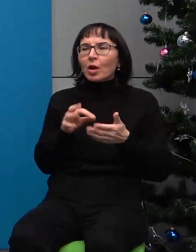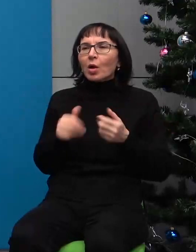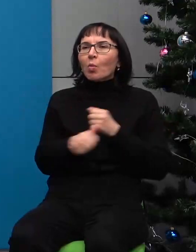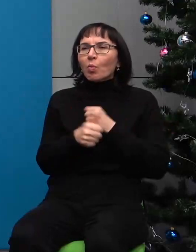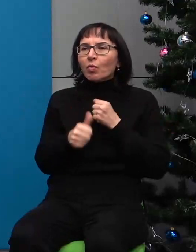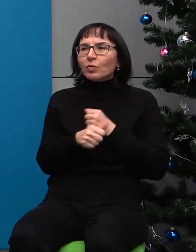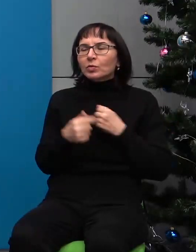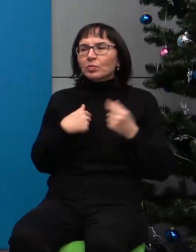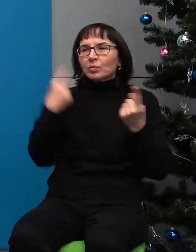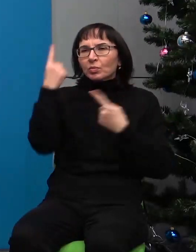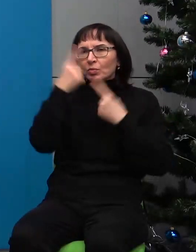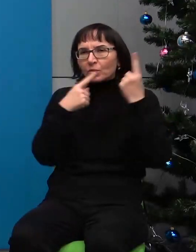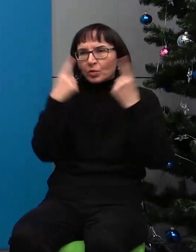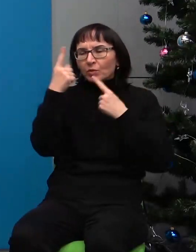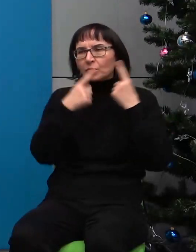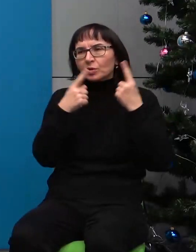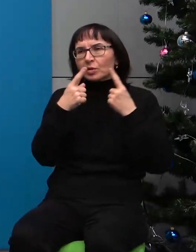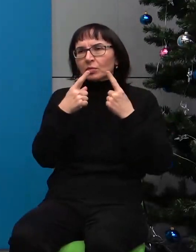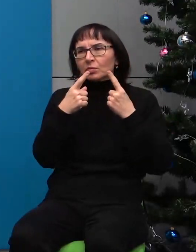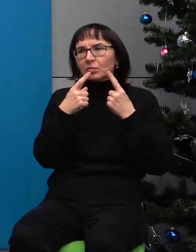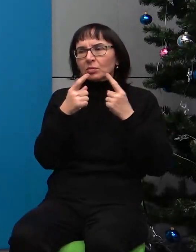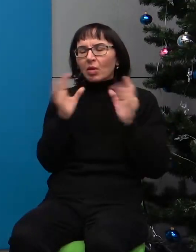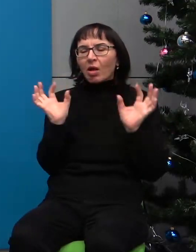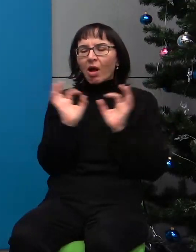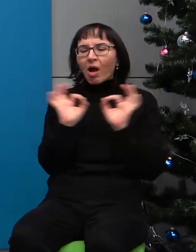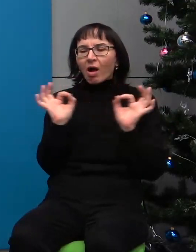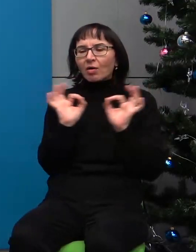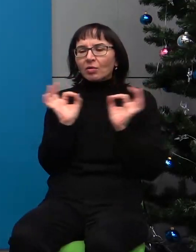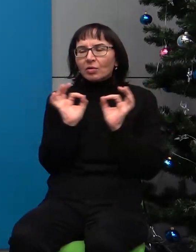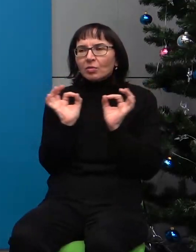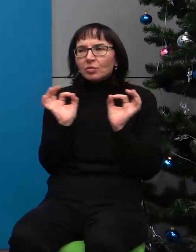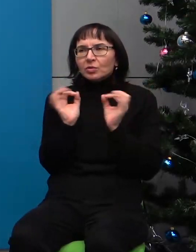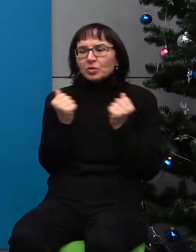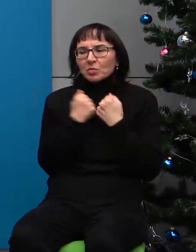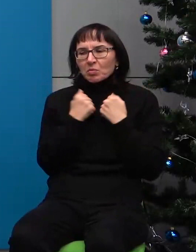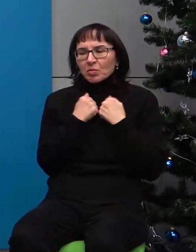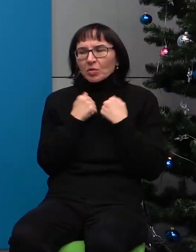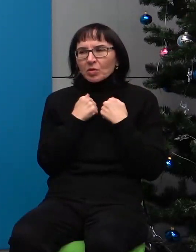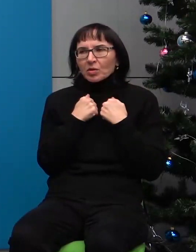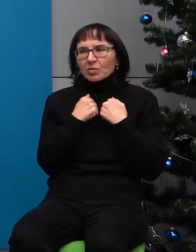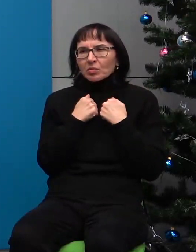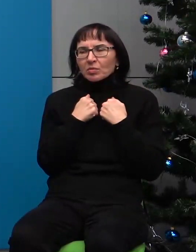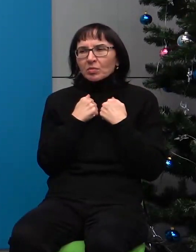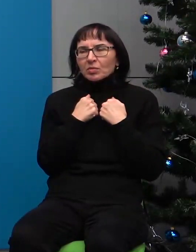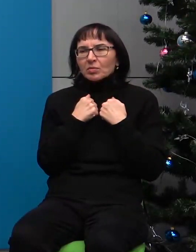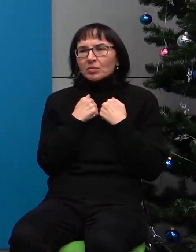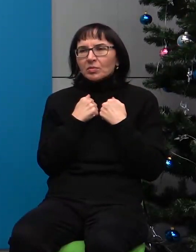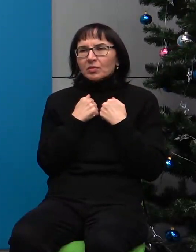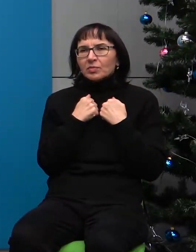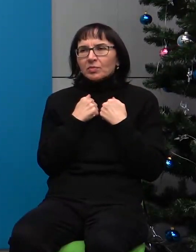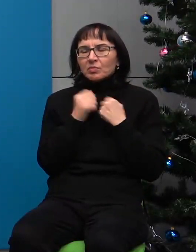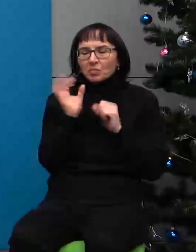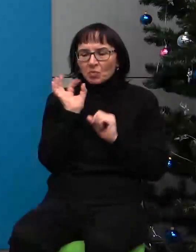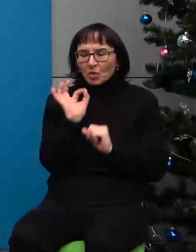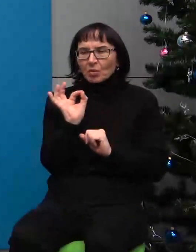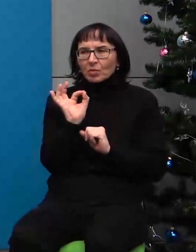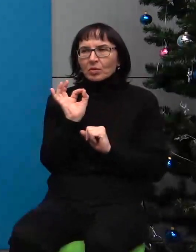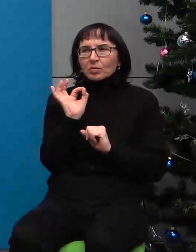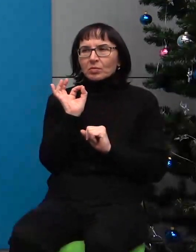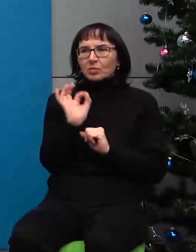Że się strasznie boję, po prostu aż mi się gorąco zrobi, jak sobie przypomniałem. Powiedziałem, dobra, dobra, róbmy.